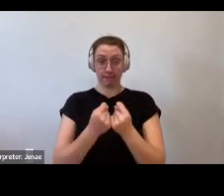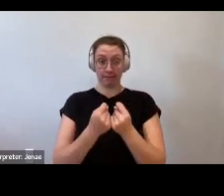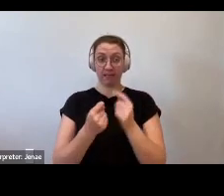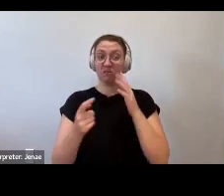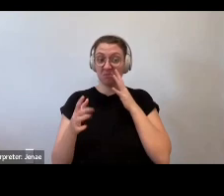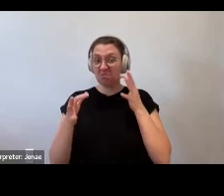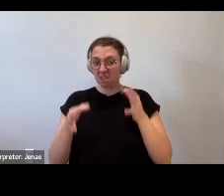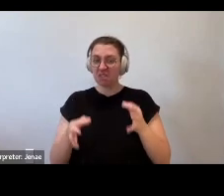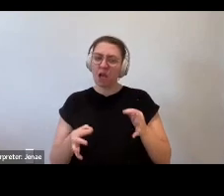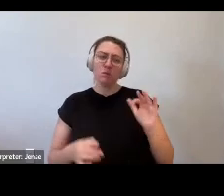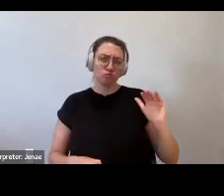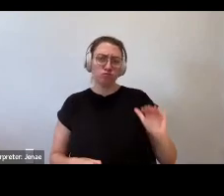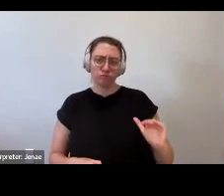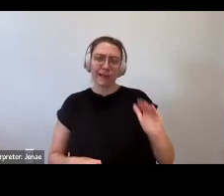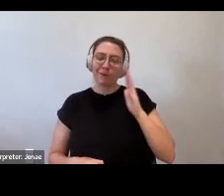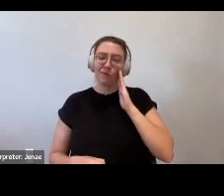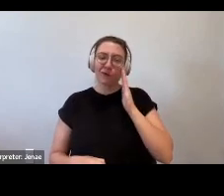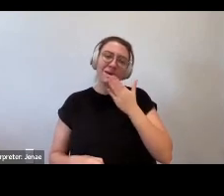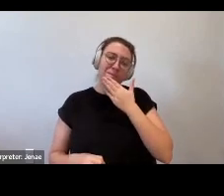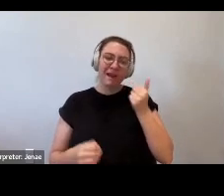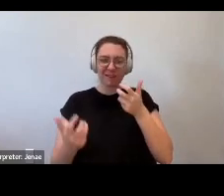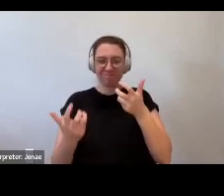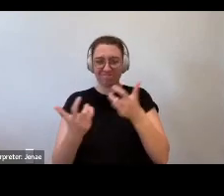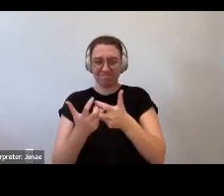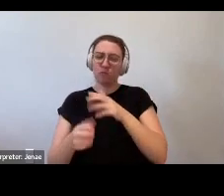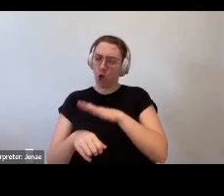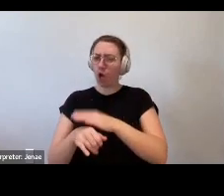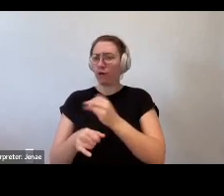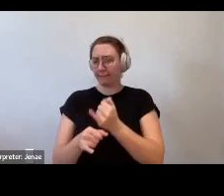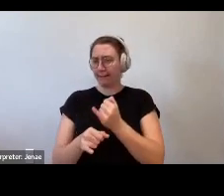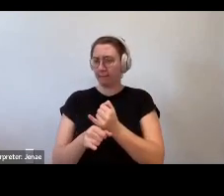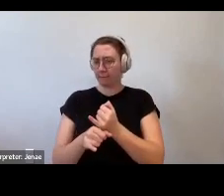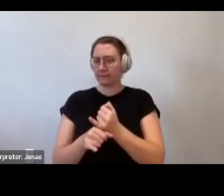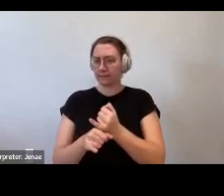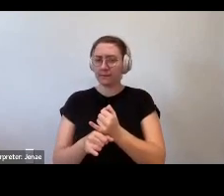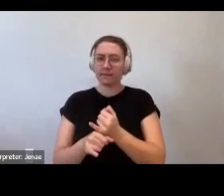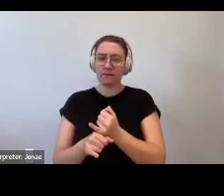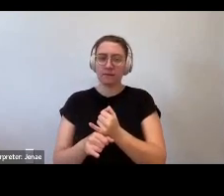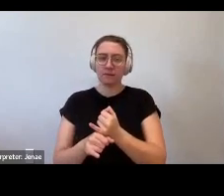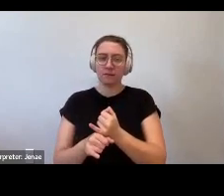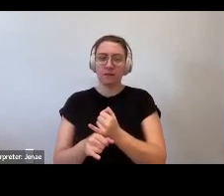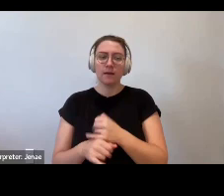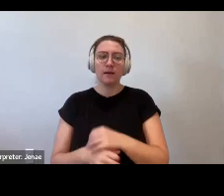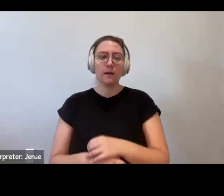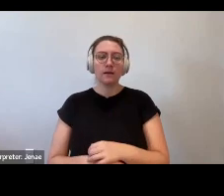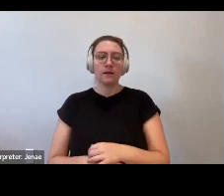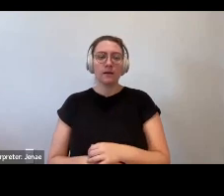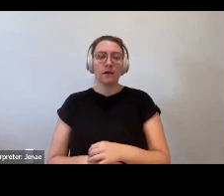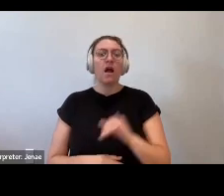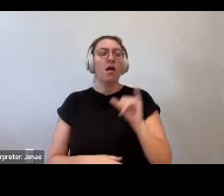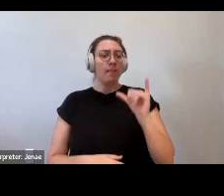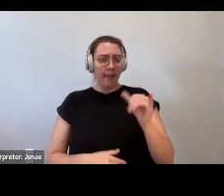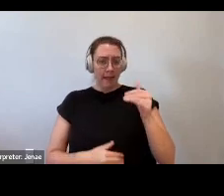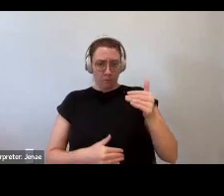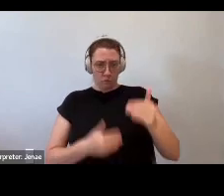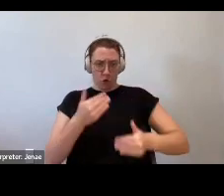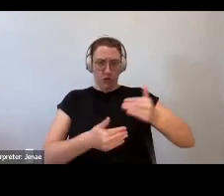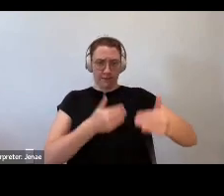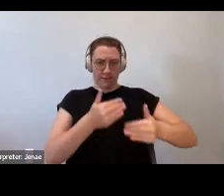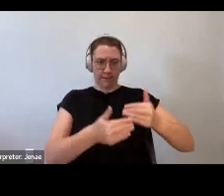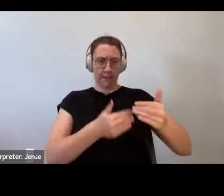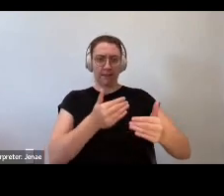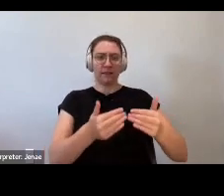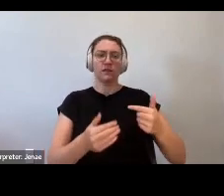hijo/a se beneficiaría más en nuestro campus, este proceso se basa en que